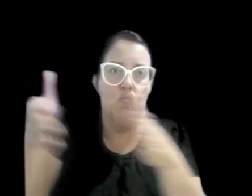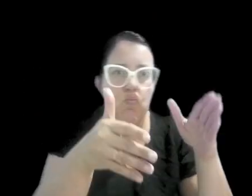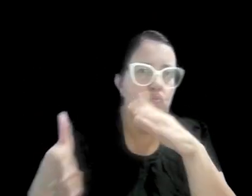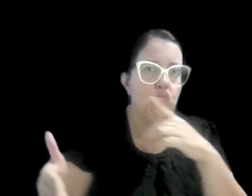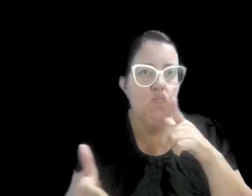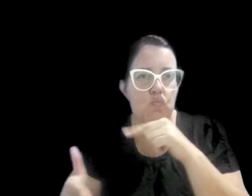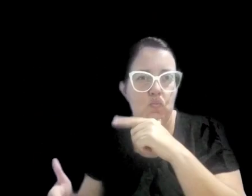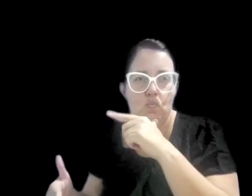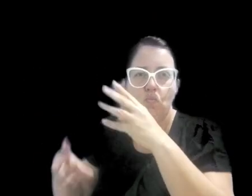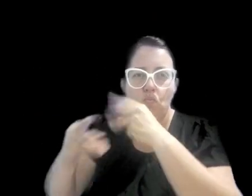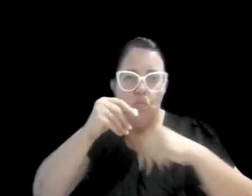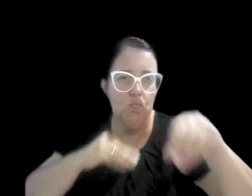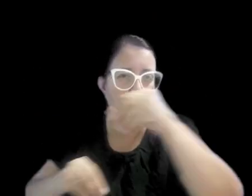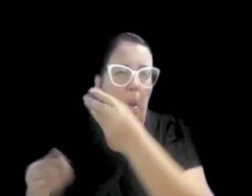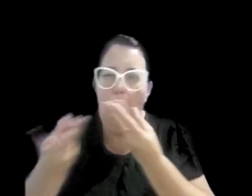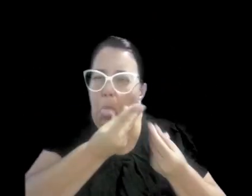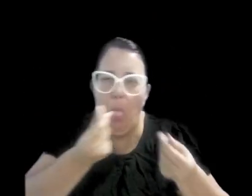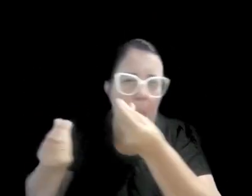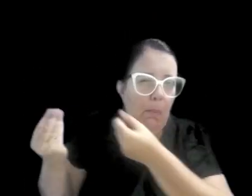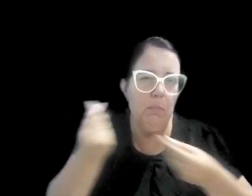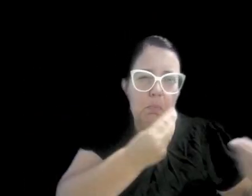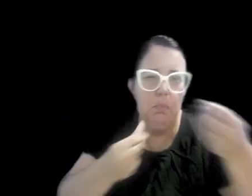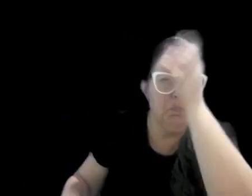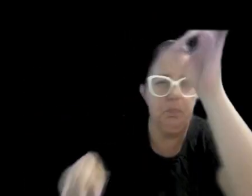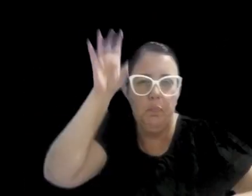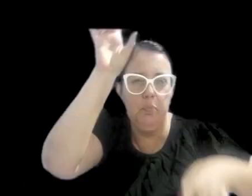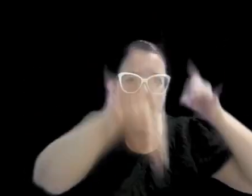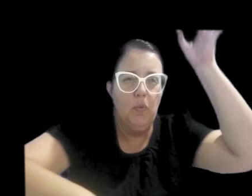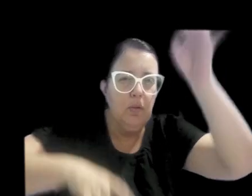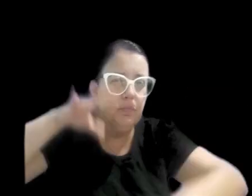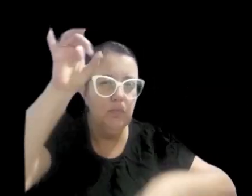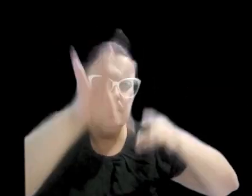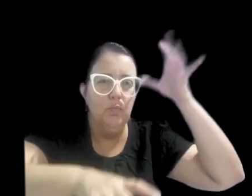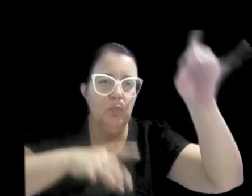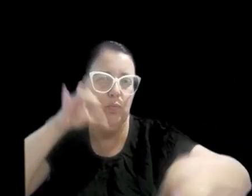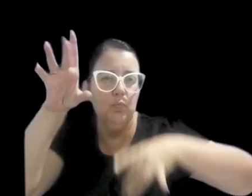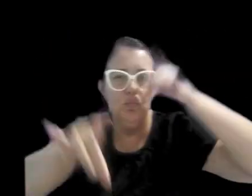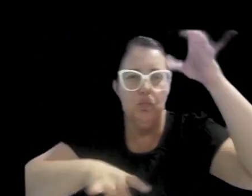Rio de lama, Doce, agora amargo Vem de Mariana, desceu rejeito, não tem pra ninguém